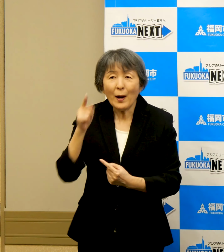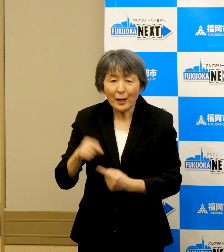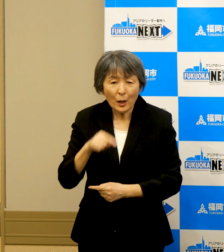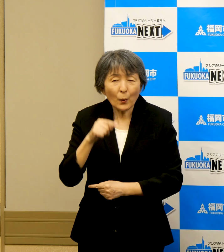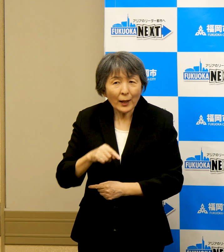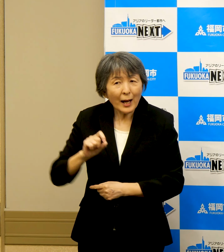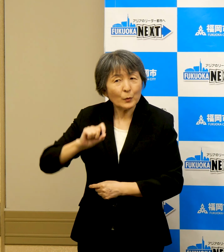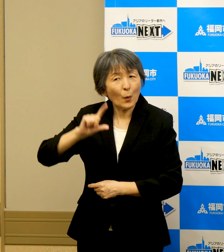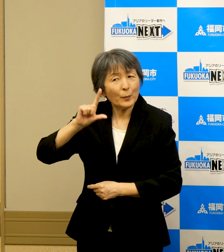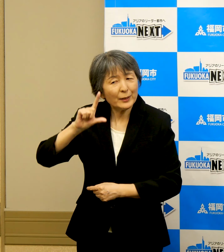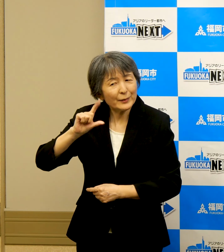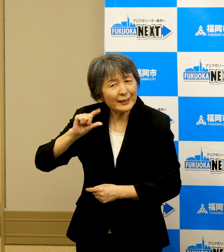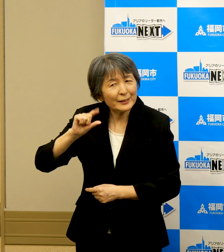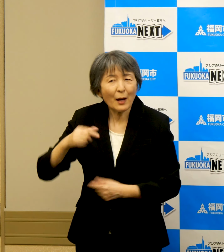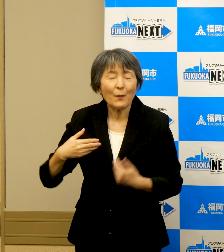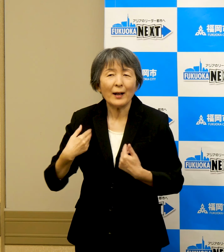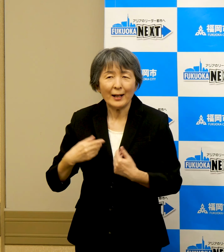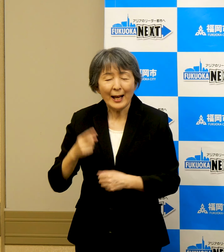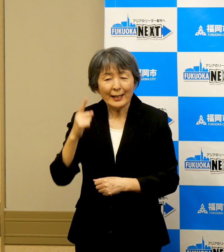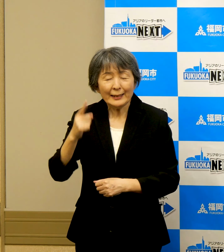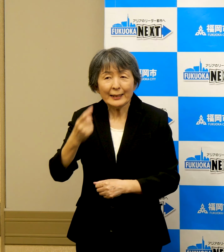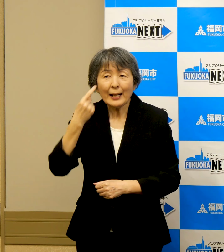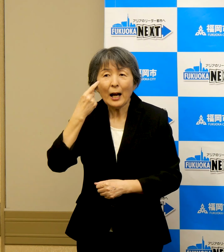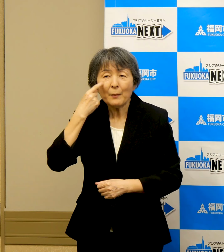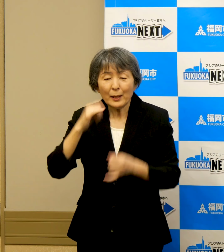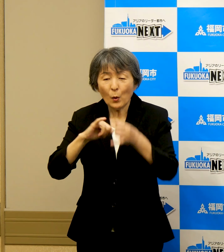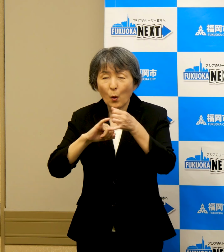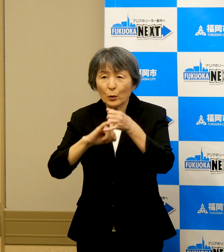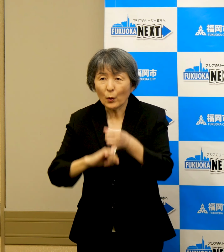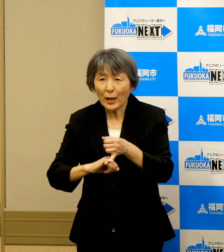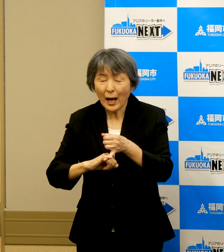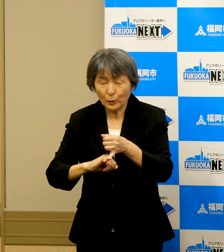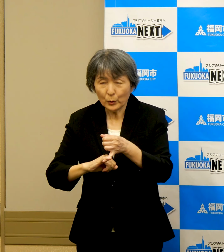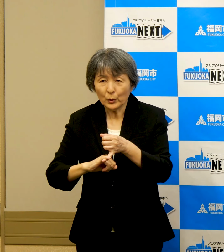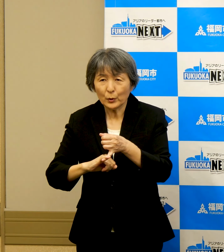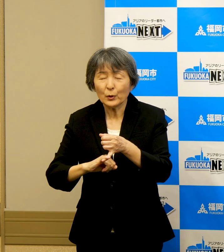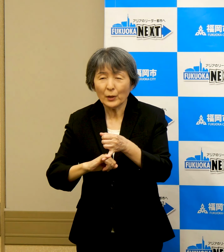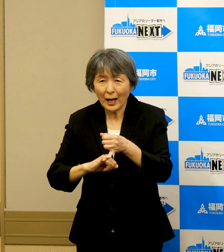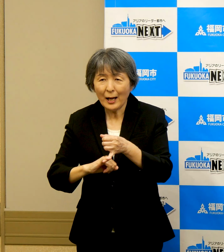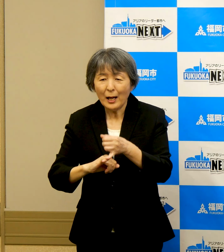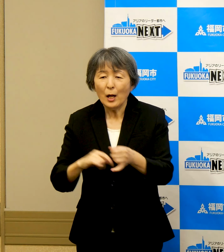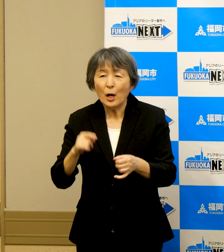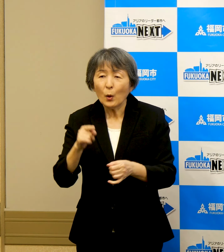要するに1回目の予約分というのが 結局今後も2回その人たちが打ったら